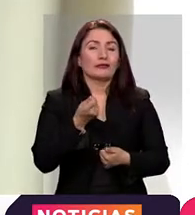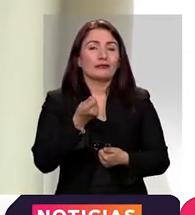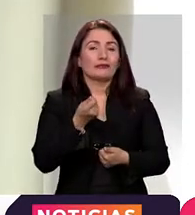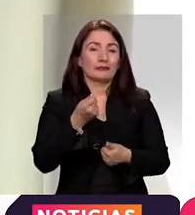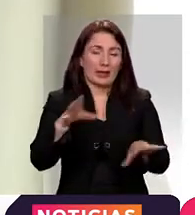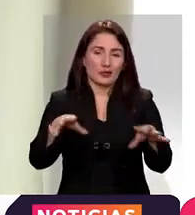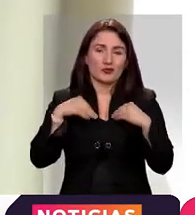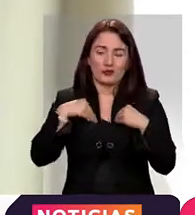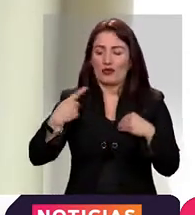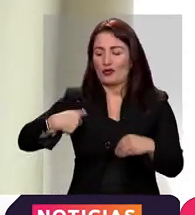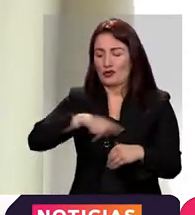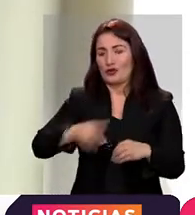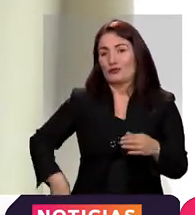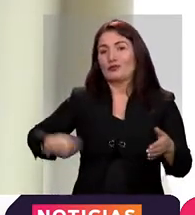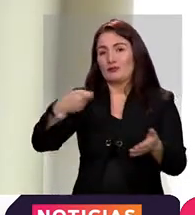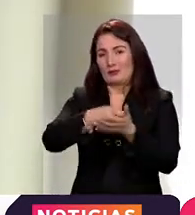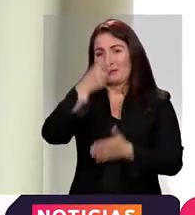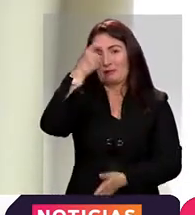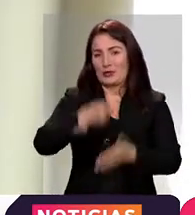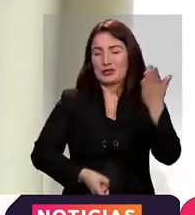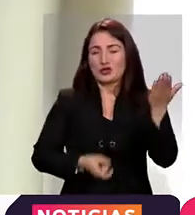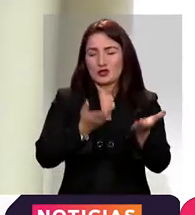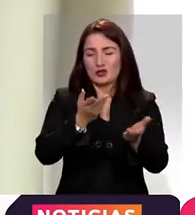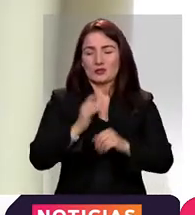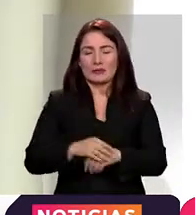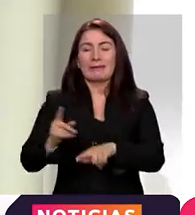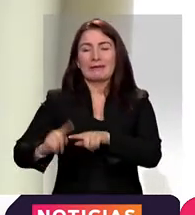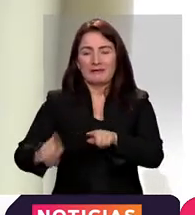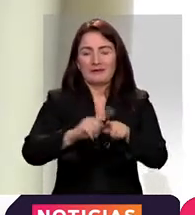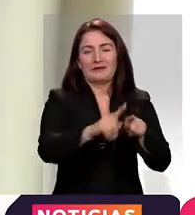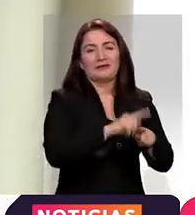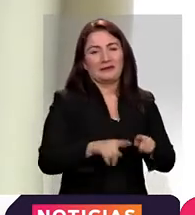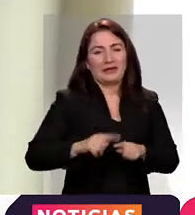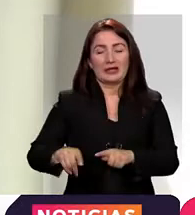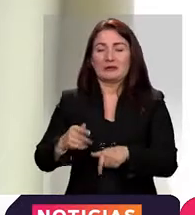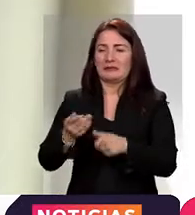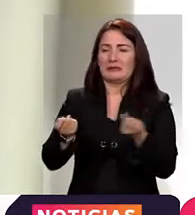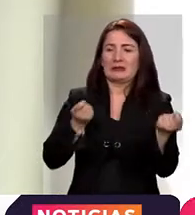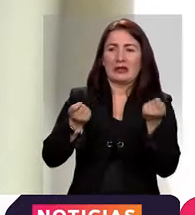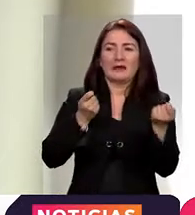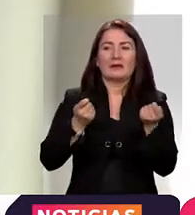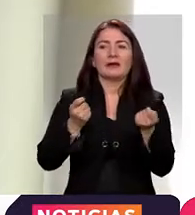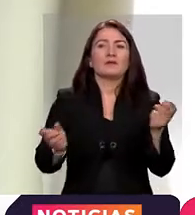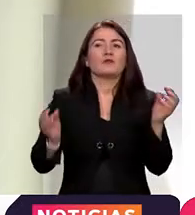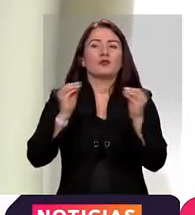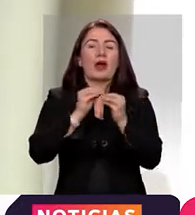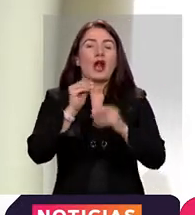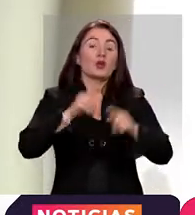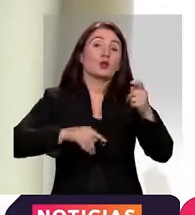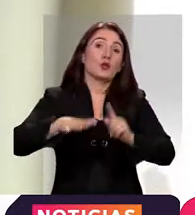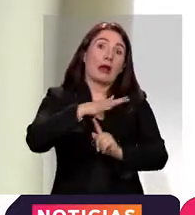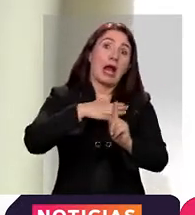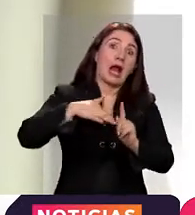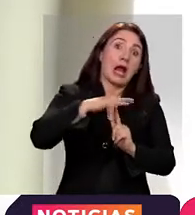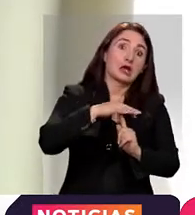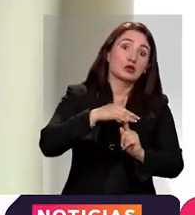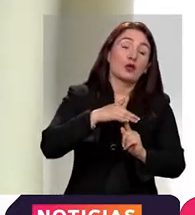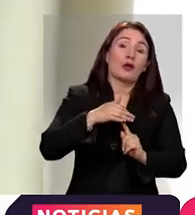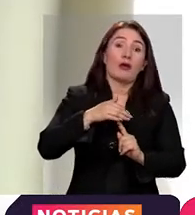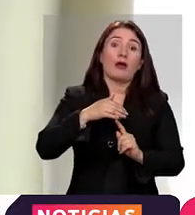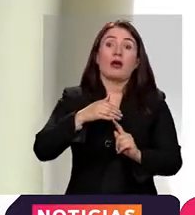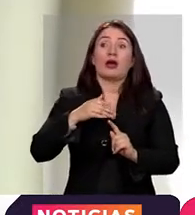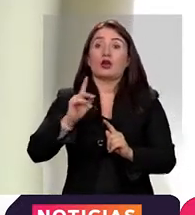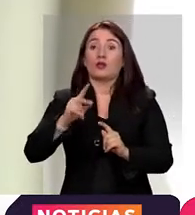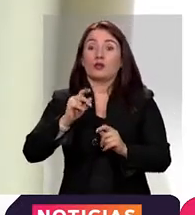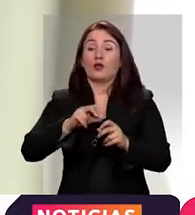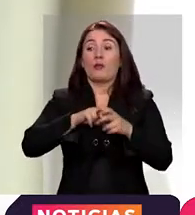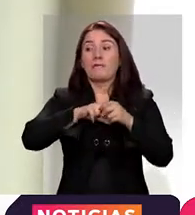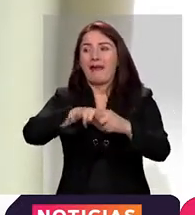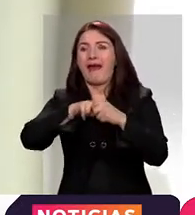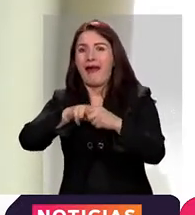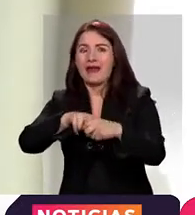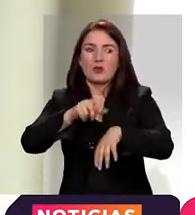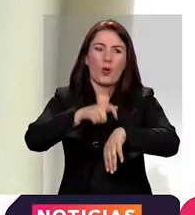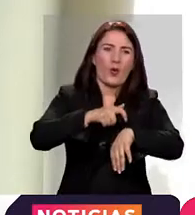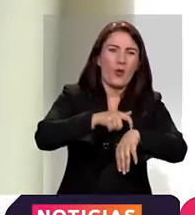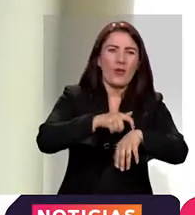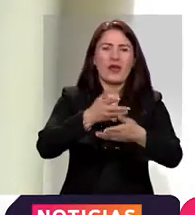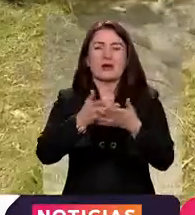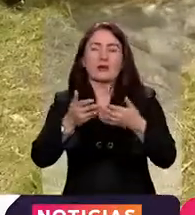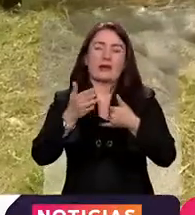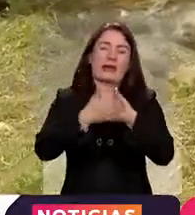IMPLICARAN CUALQUIER COSA QUE EL